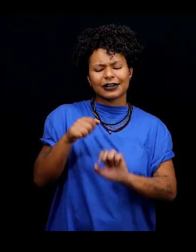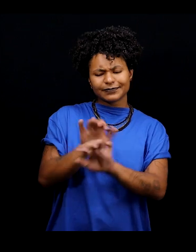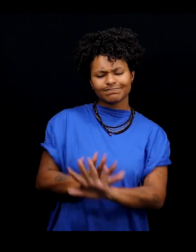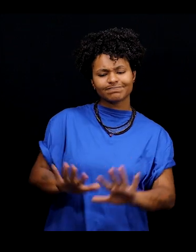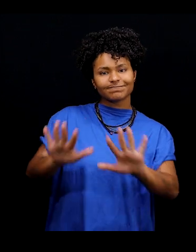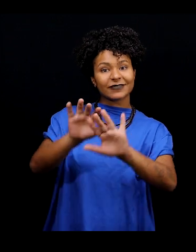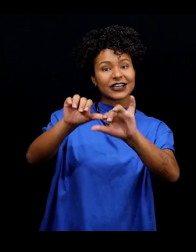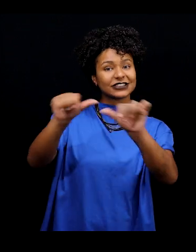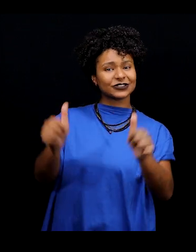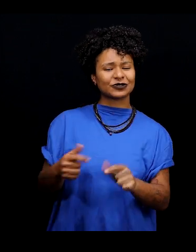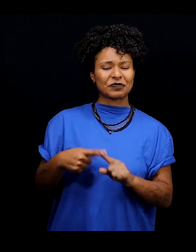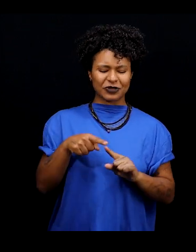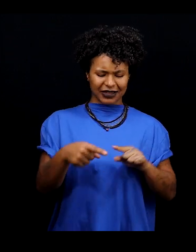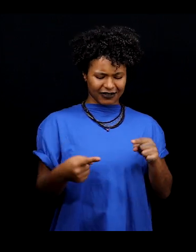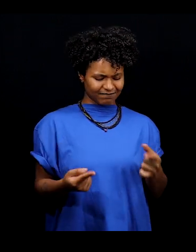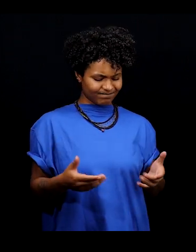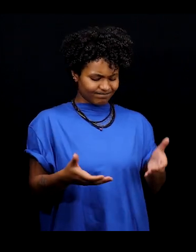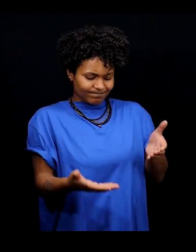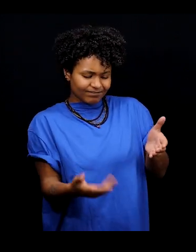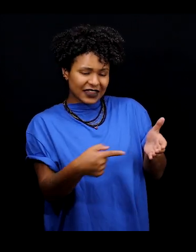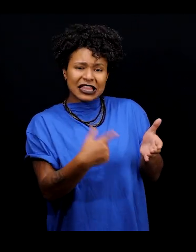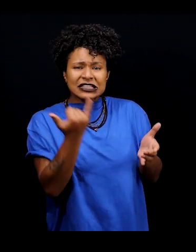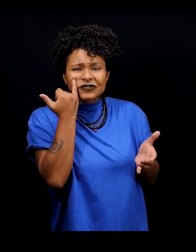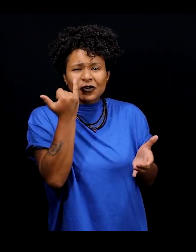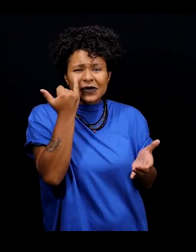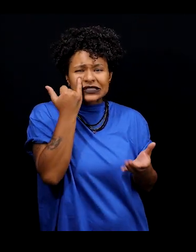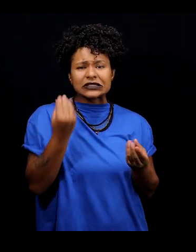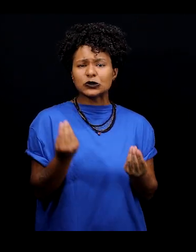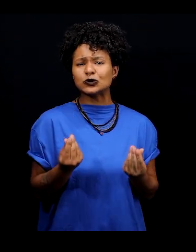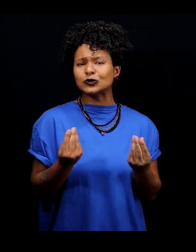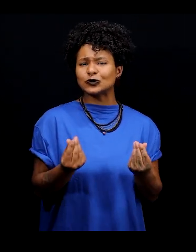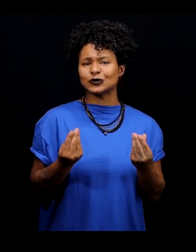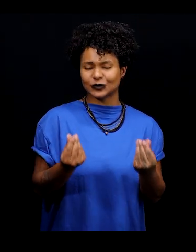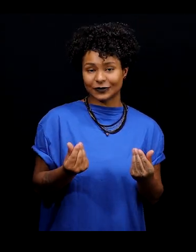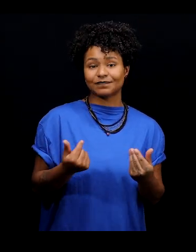Porque aqui estávamos perdendo informação. Aí, fizemos estas daqui.